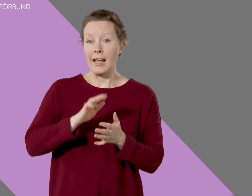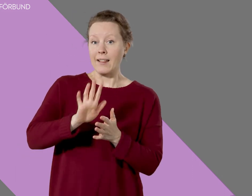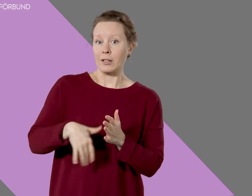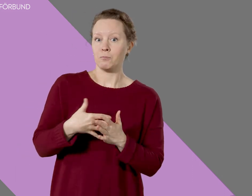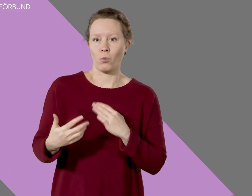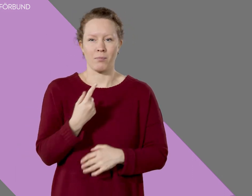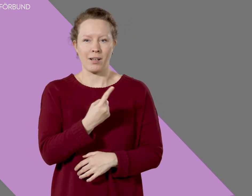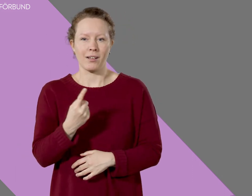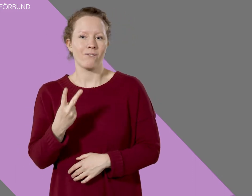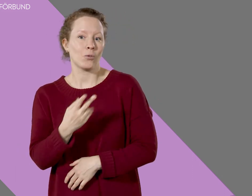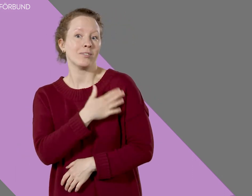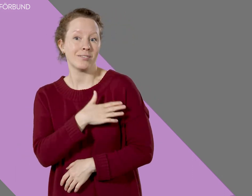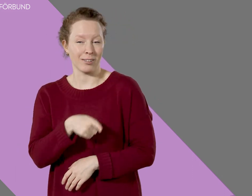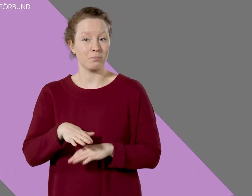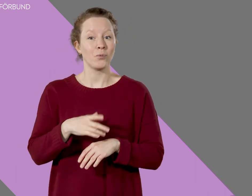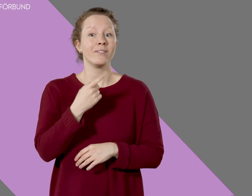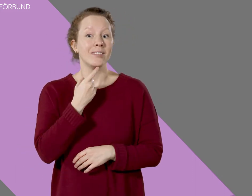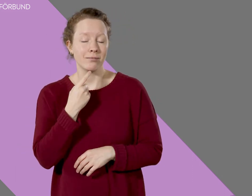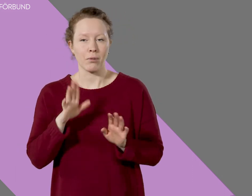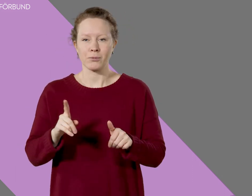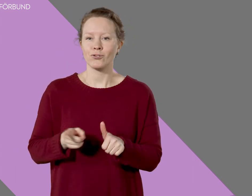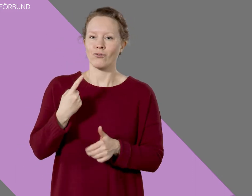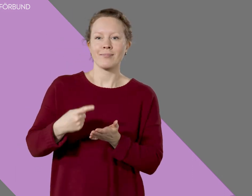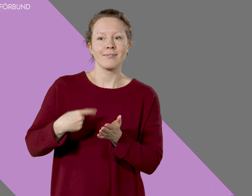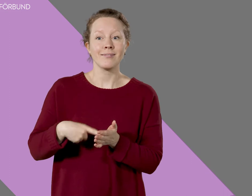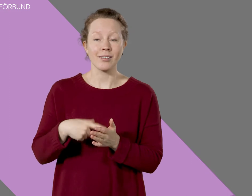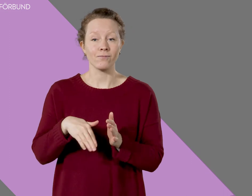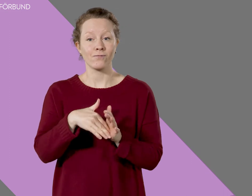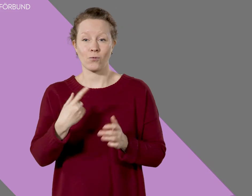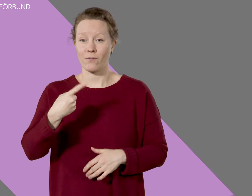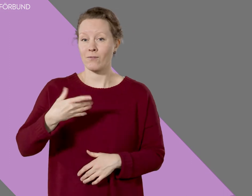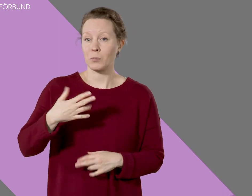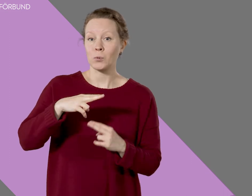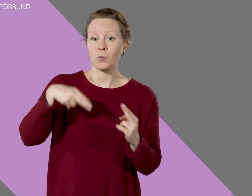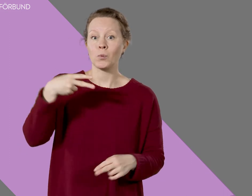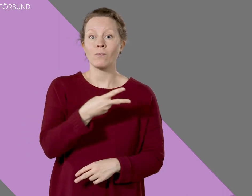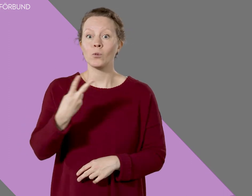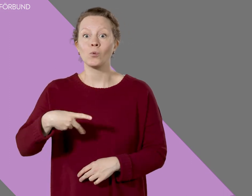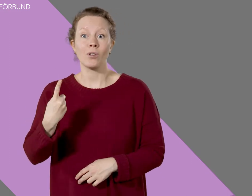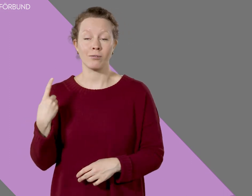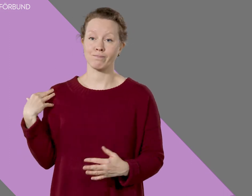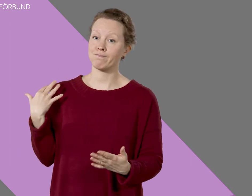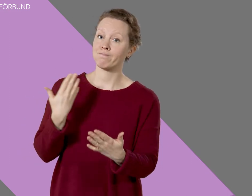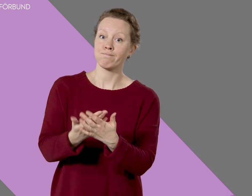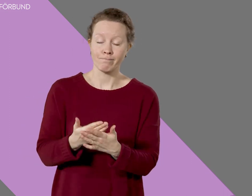Den finska teckenspråkiga 112-tjänsten har fungerat på försök sedan den 15 juni 2021 -